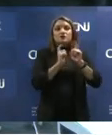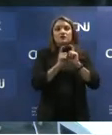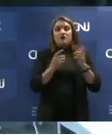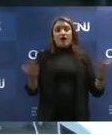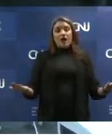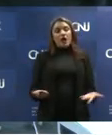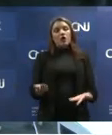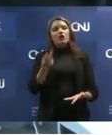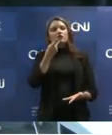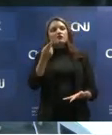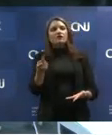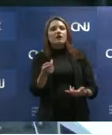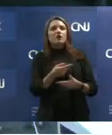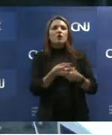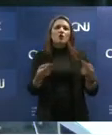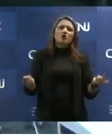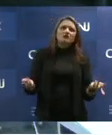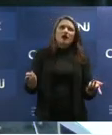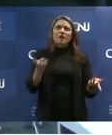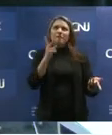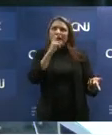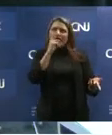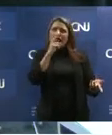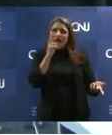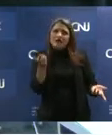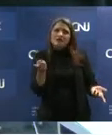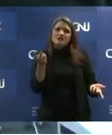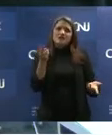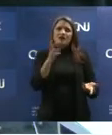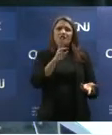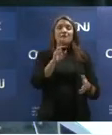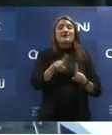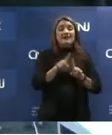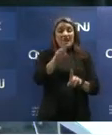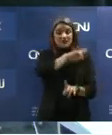A responsabilidade disso Eu acredito que só com a abertura do PAD